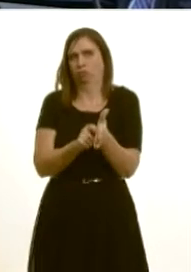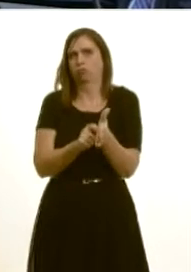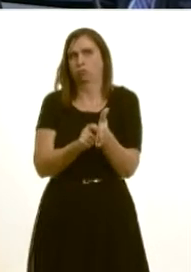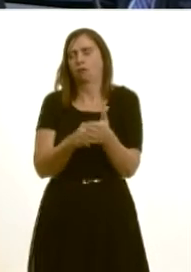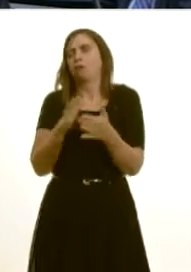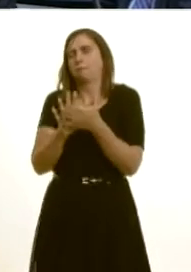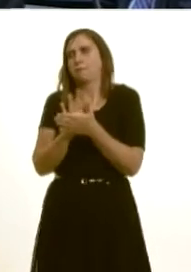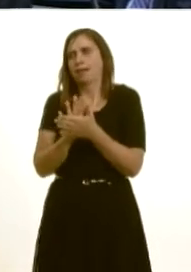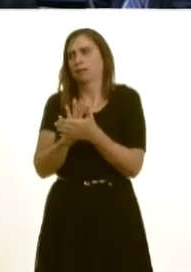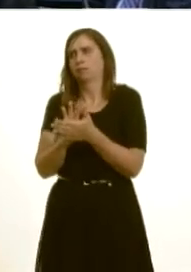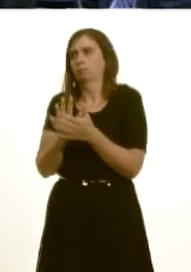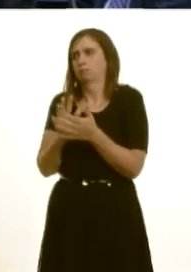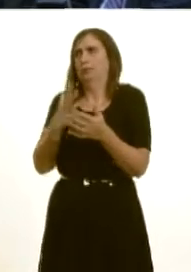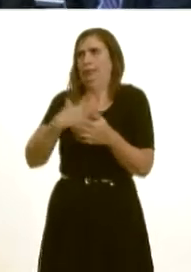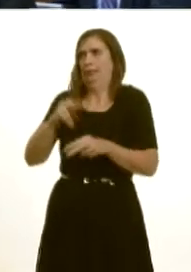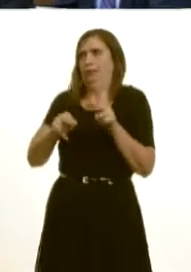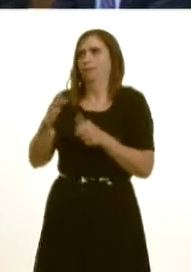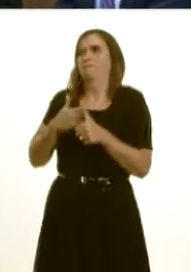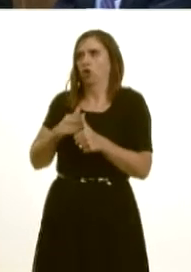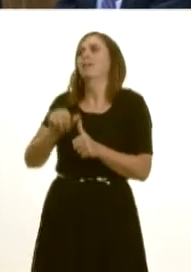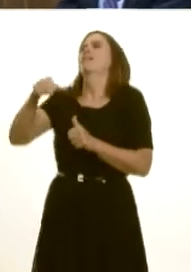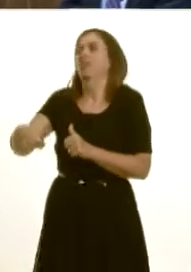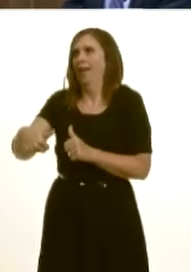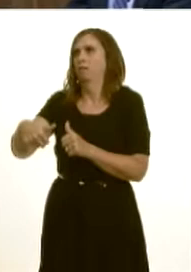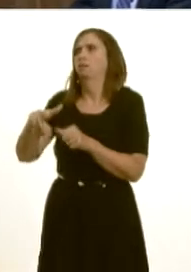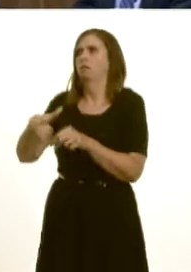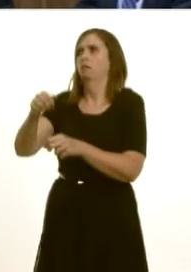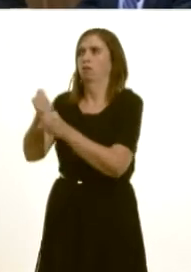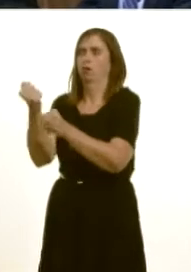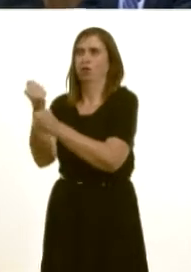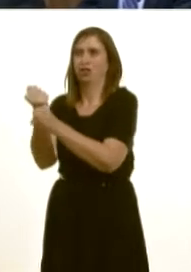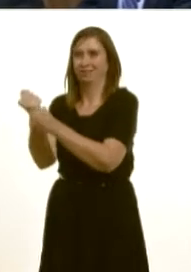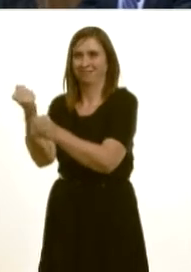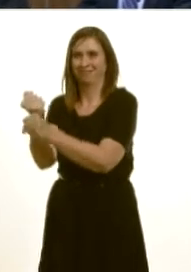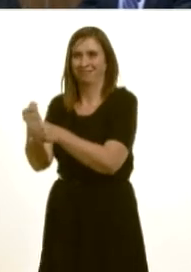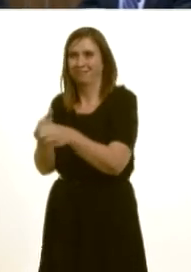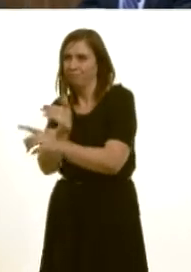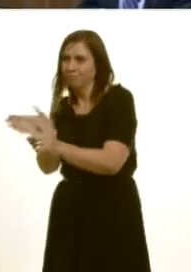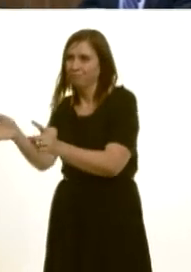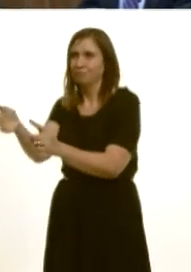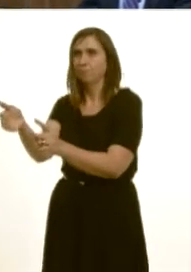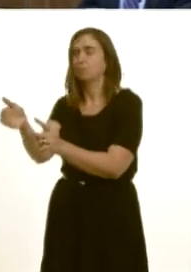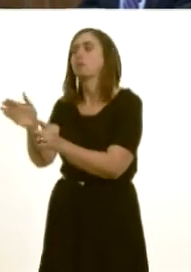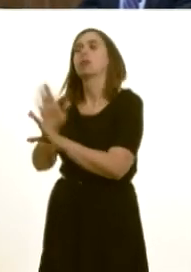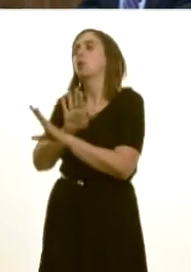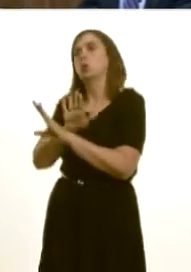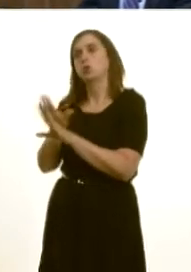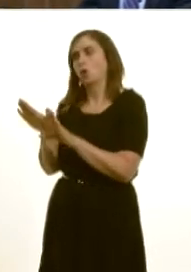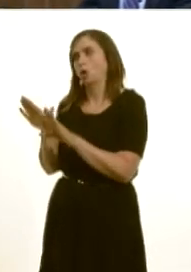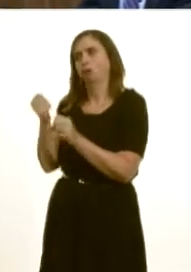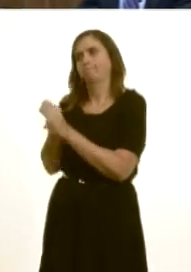any construction could begin. The Member will be aware that no construction will begin before